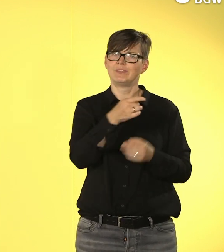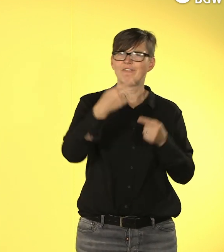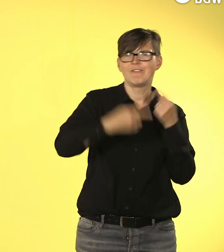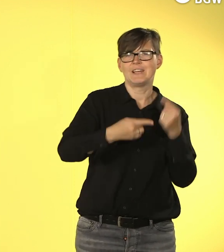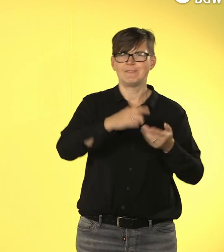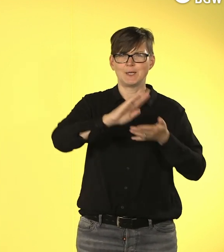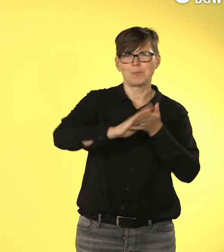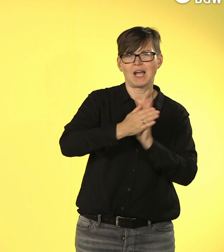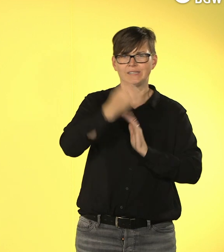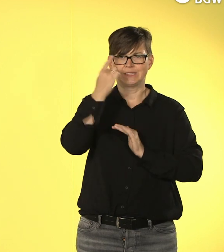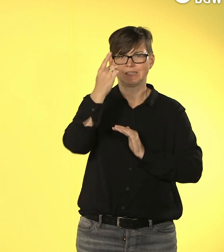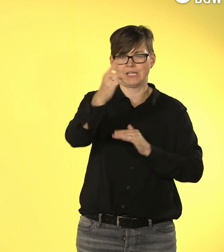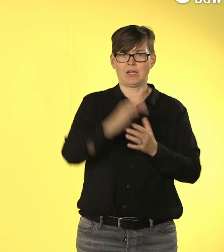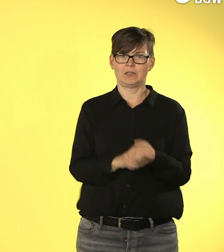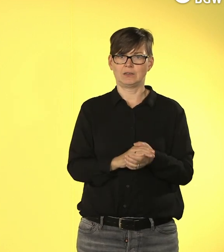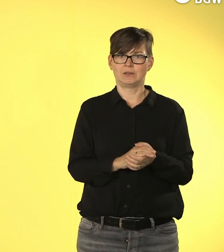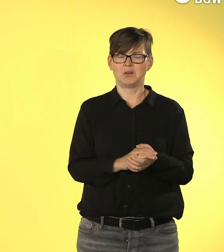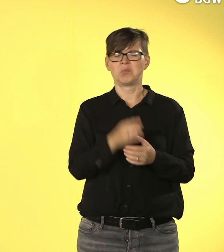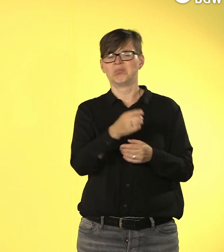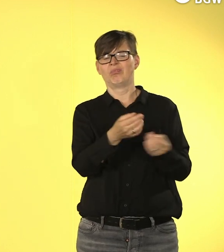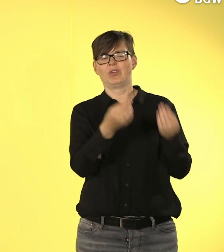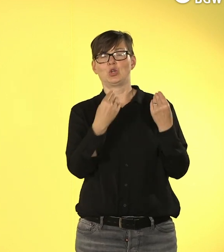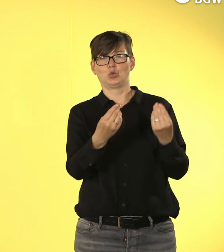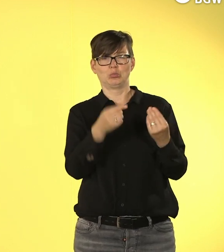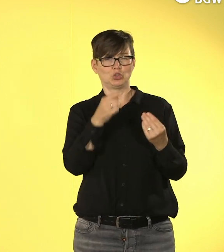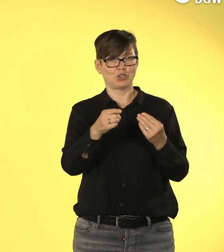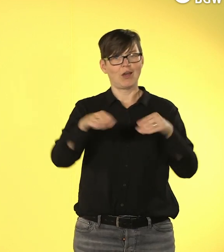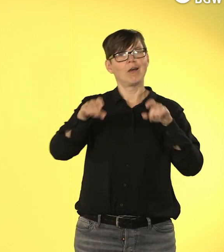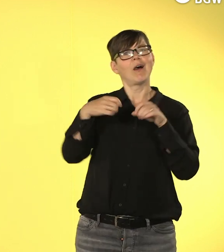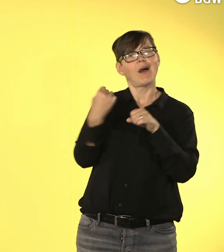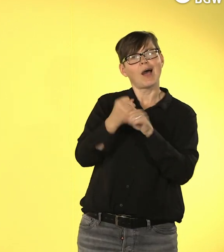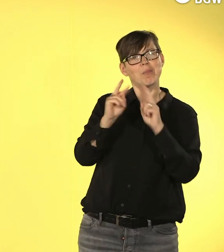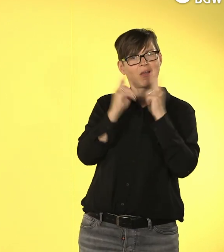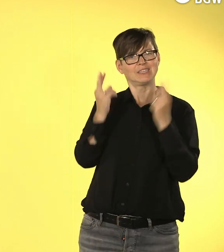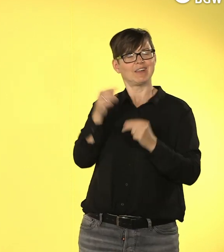Sie verstehen diese Zusammenhänge in der Arbeitswelt noch nicht.